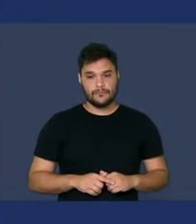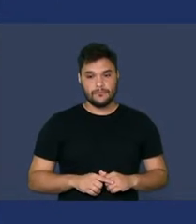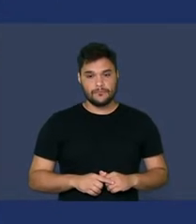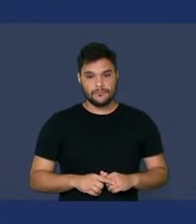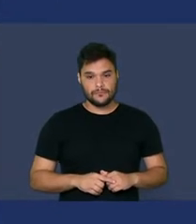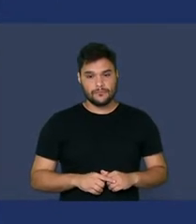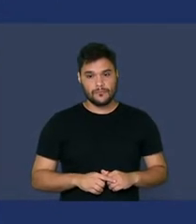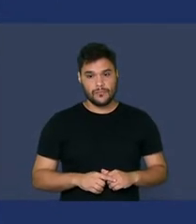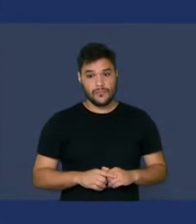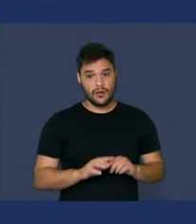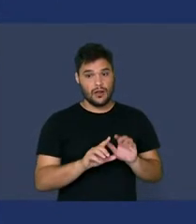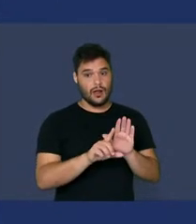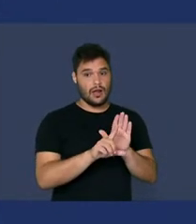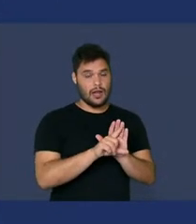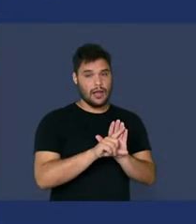VOTOS A 27, DEPUTADA ÉRIKA KOKAY.